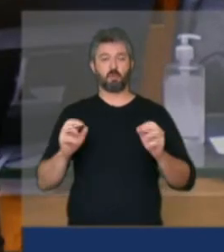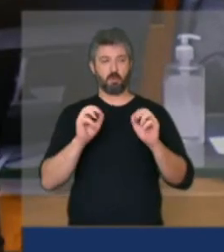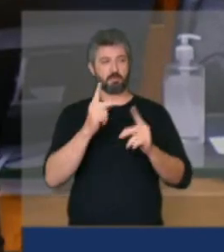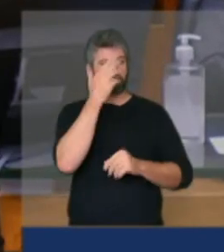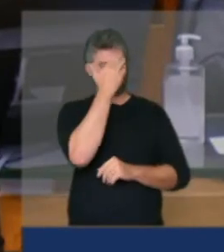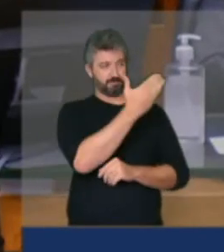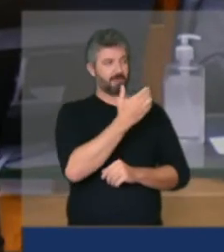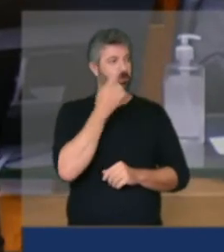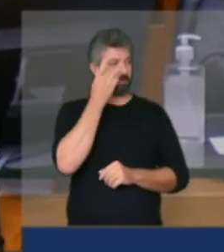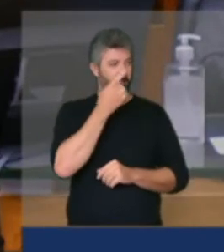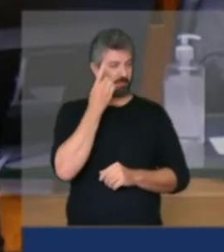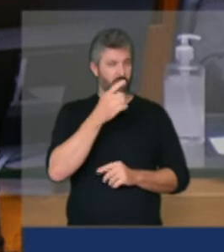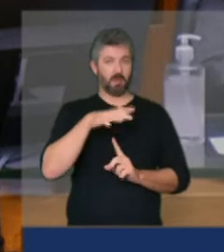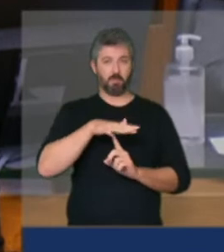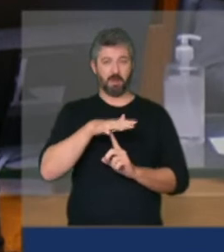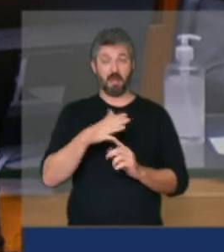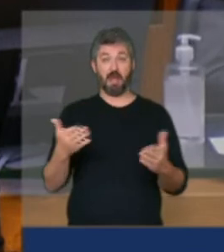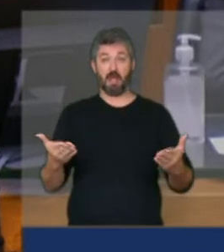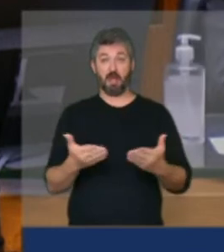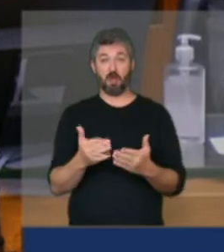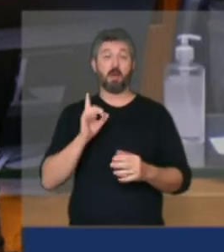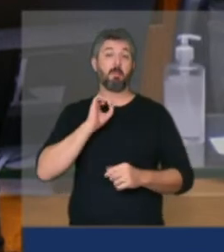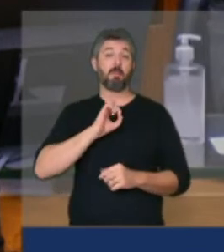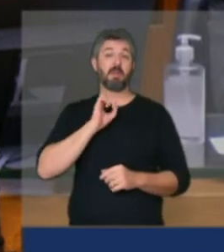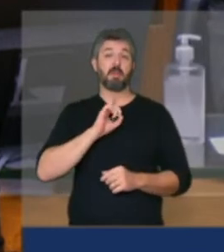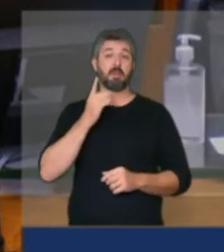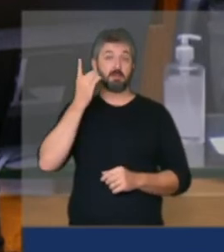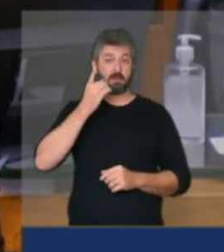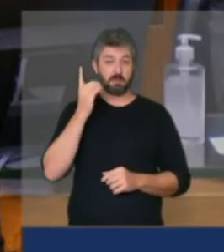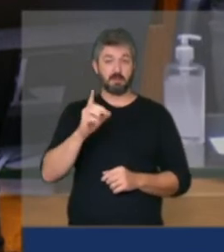DEPUTADO REINOLD STEPHANES JÚNIOR DO PARANÁ , AGORA VAMOS A MINAS GERAIS COM O